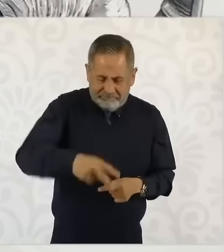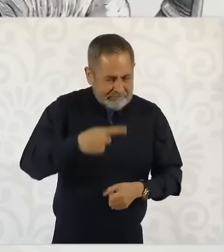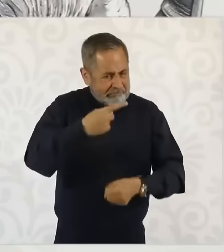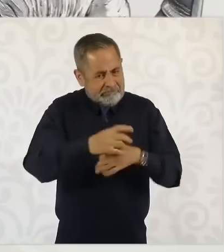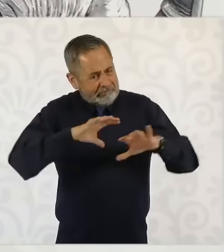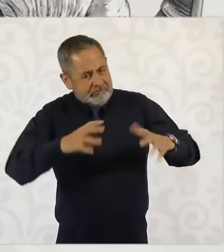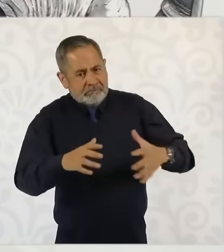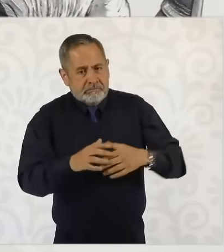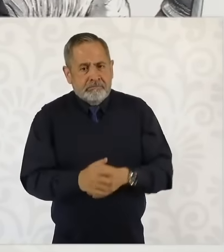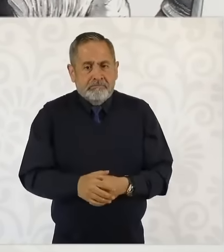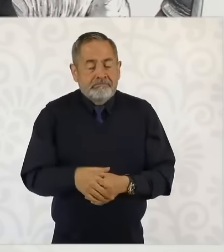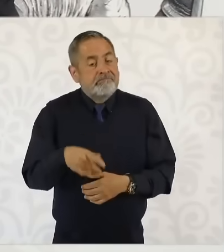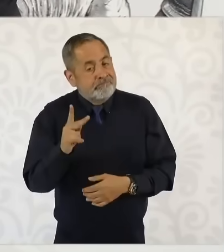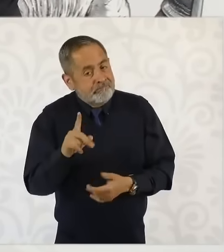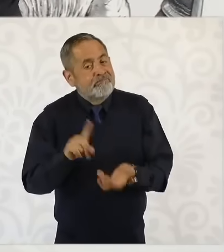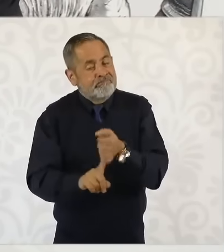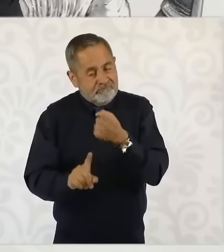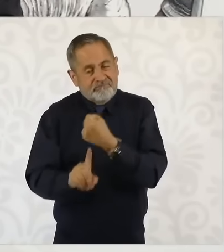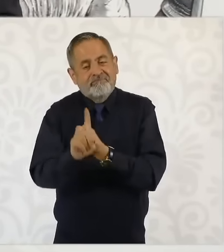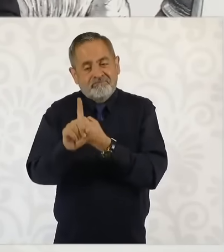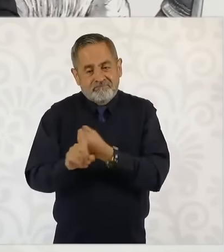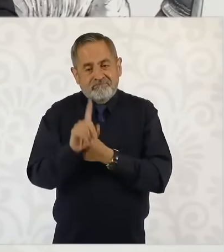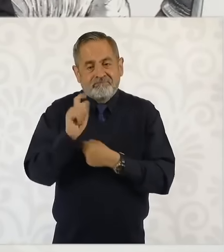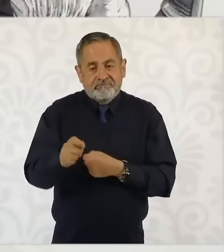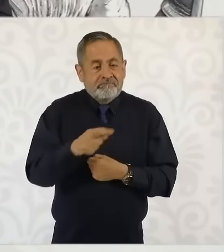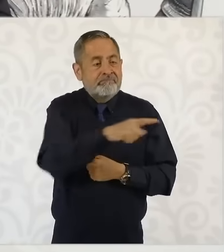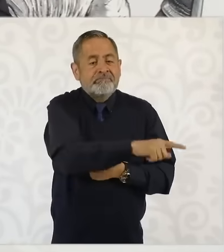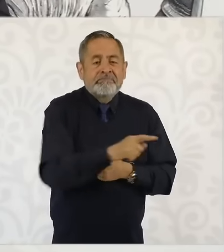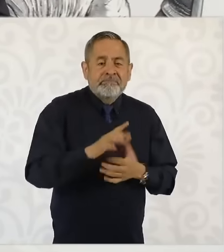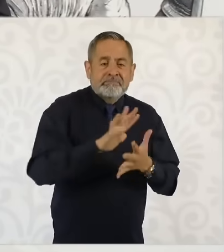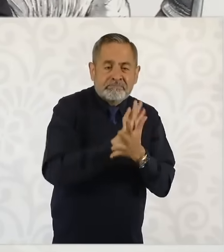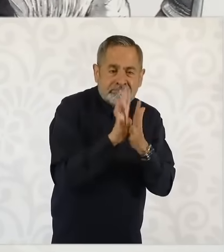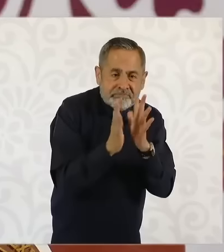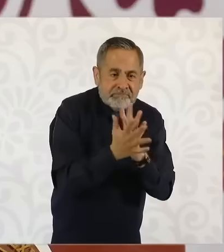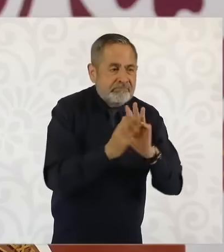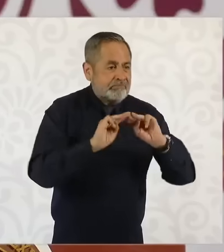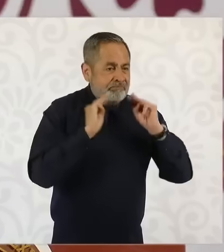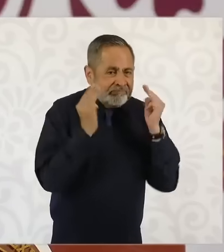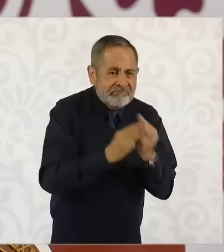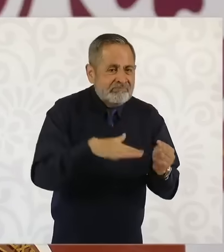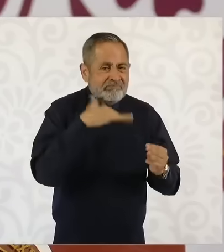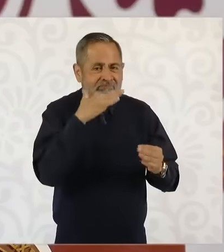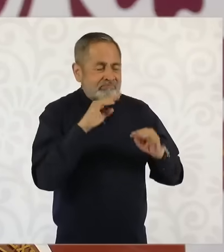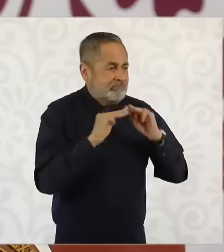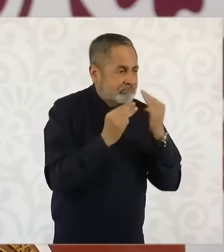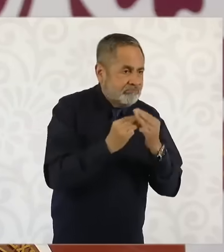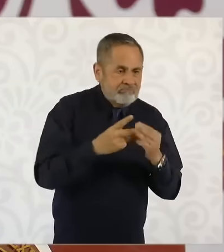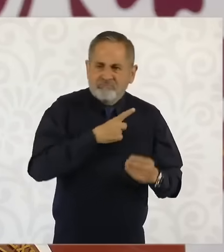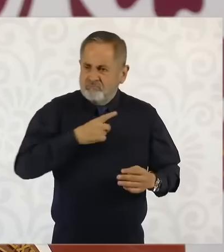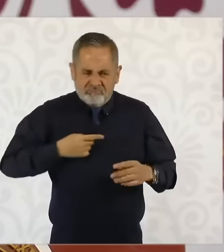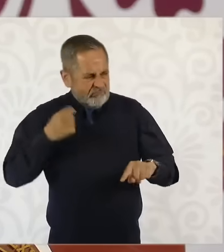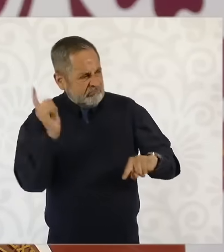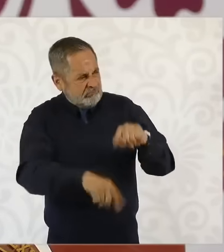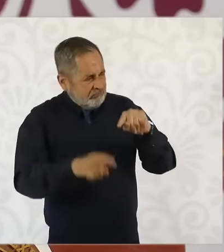un problema con el narcotráfico y la delincuencia organizada que tenemos que combatir y somos un